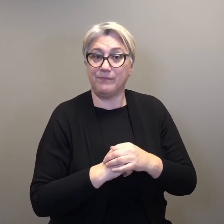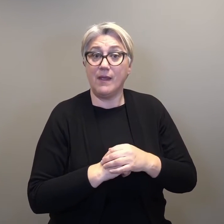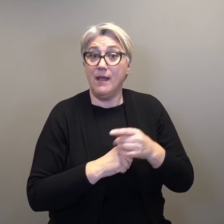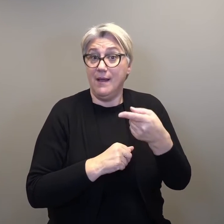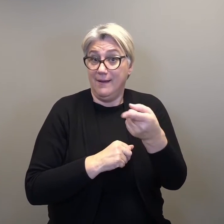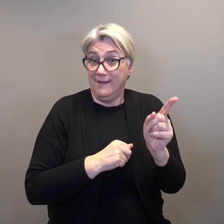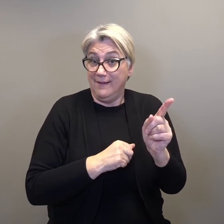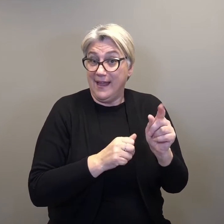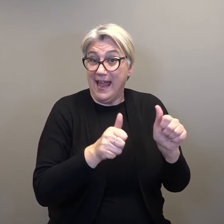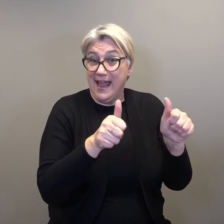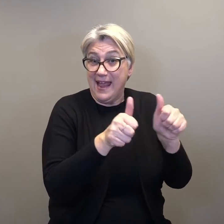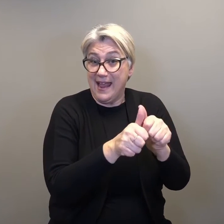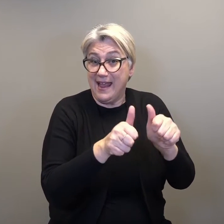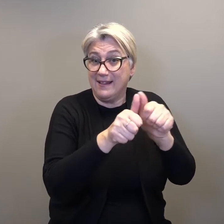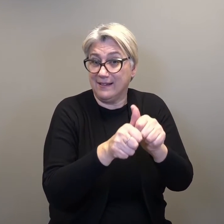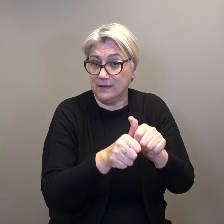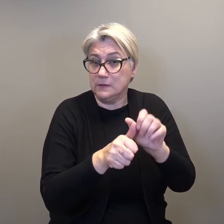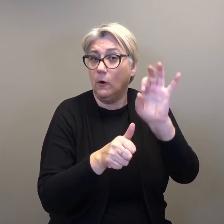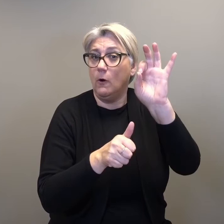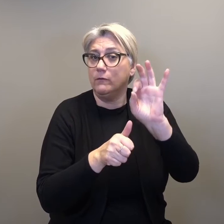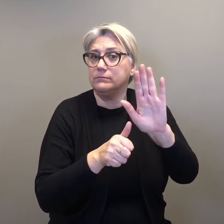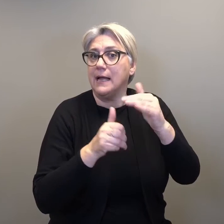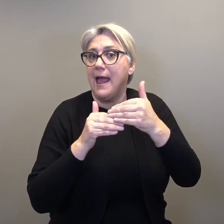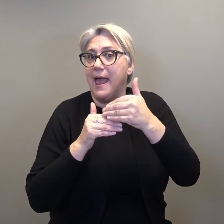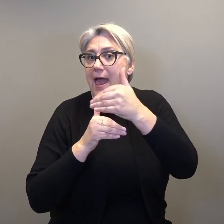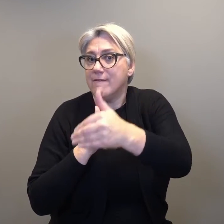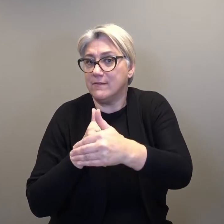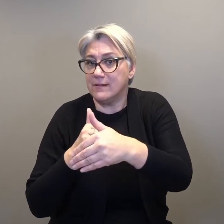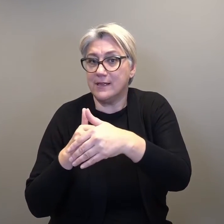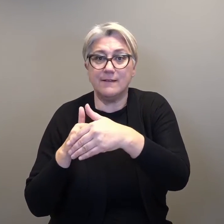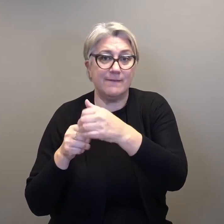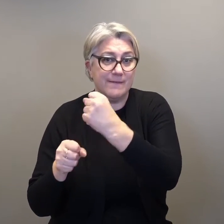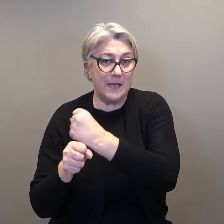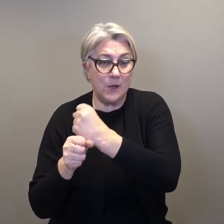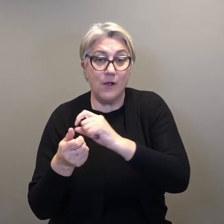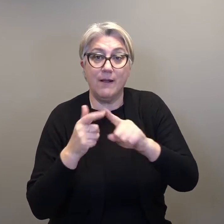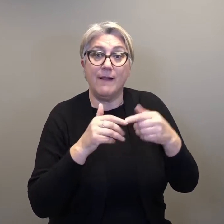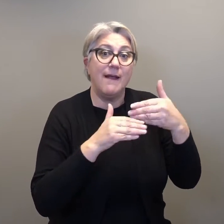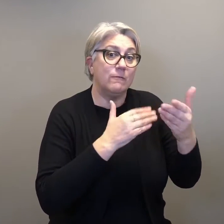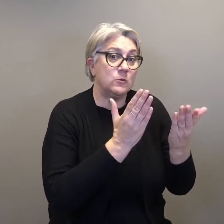Þeir hittust oft eftir vinnu eða skóla